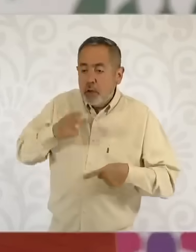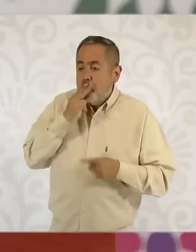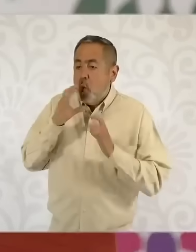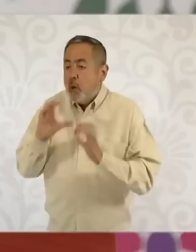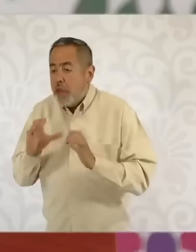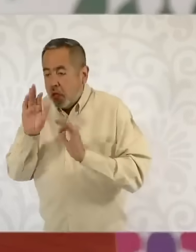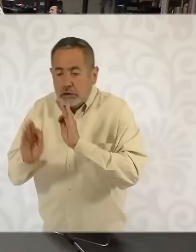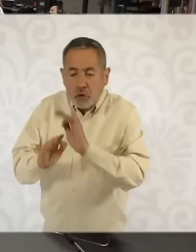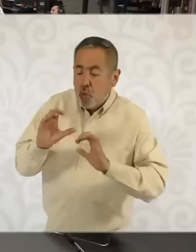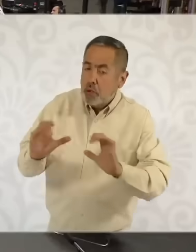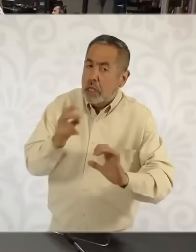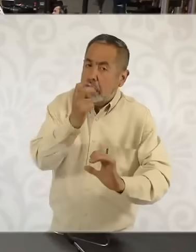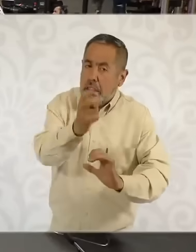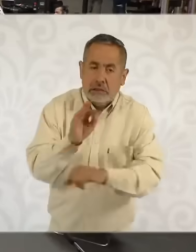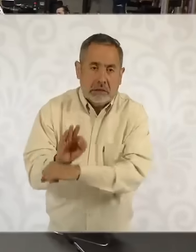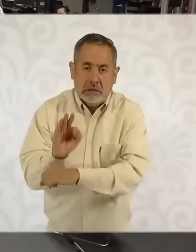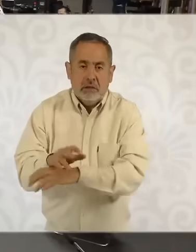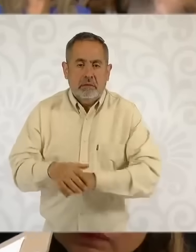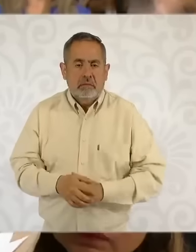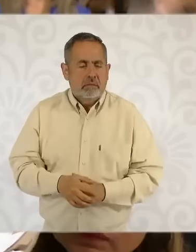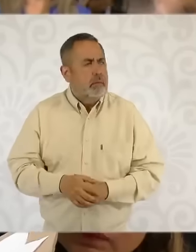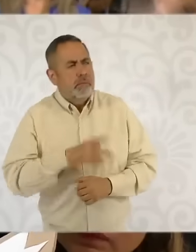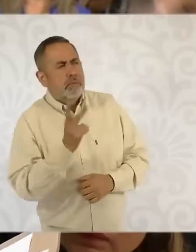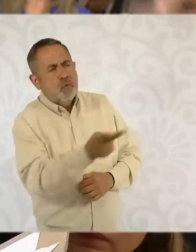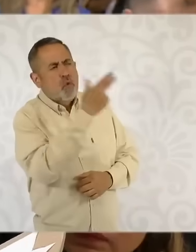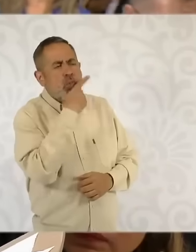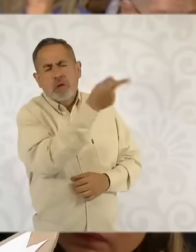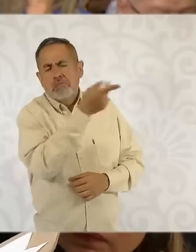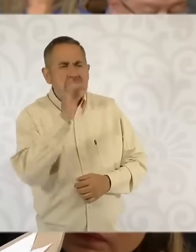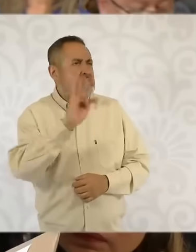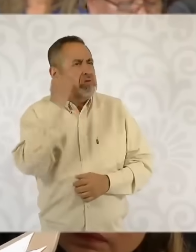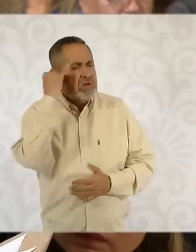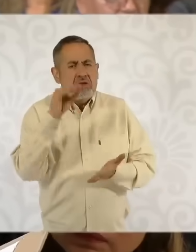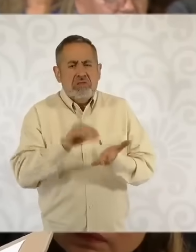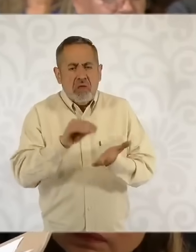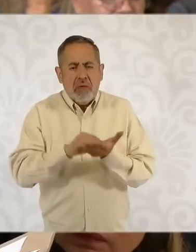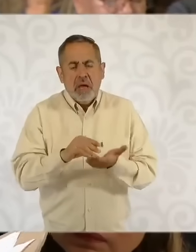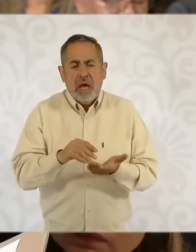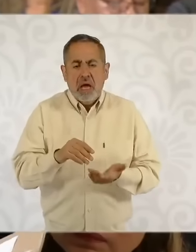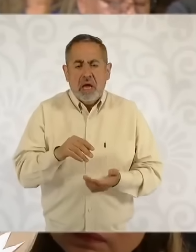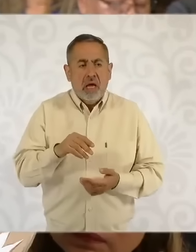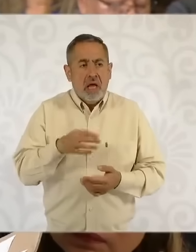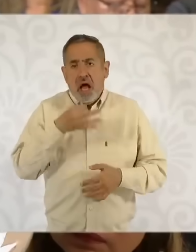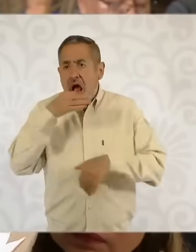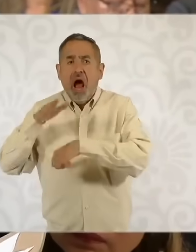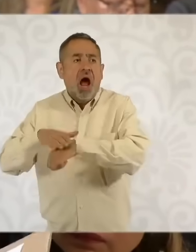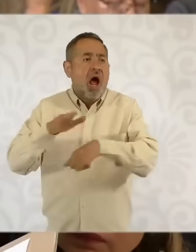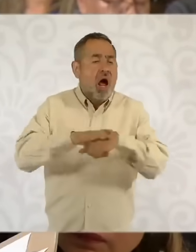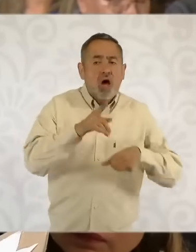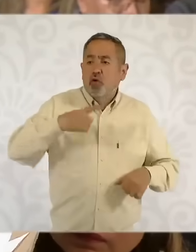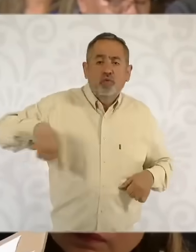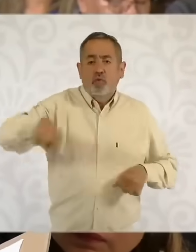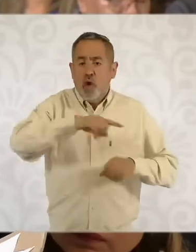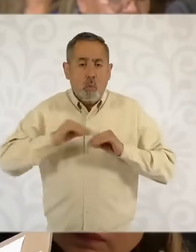este sentido también continúa viva entonces eh eh el exhorto a la movilización Si se da es que hay